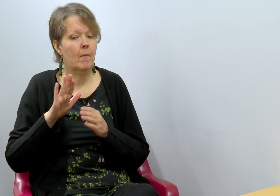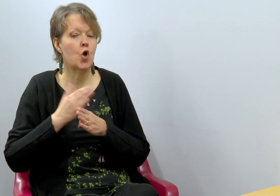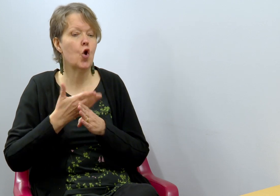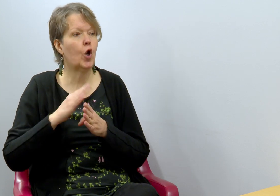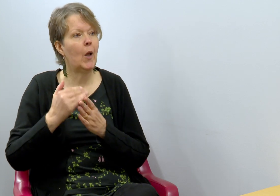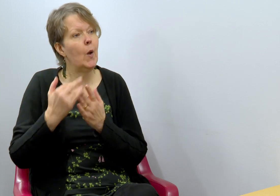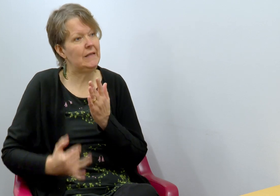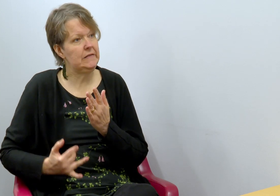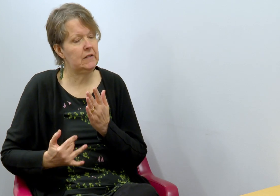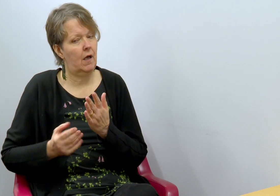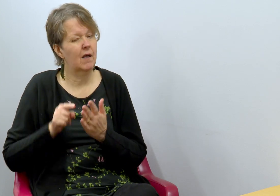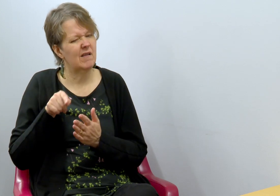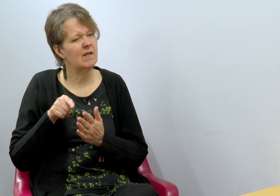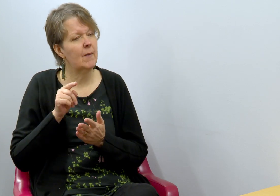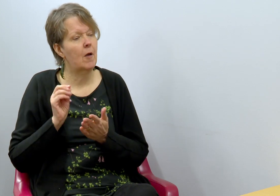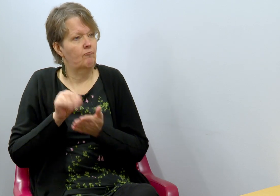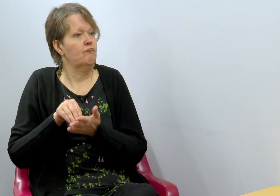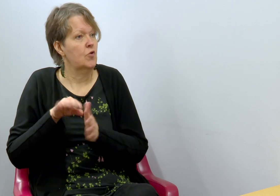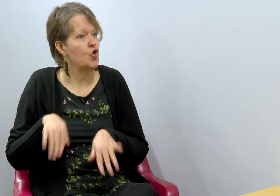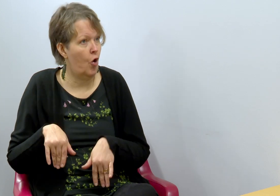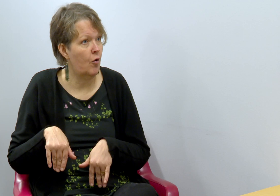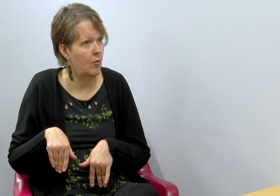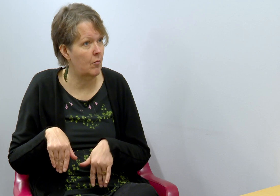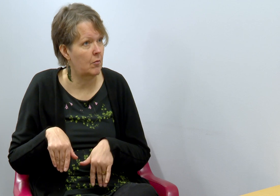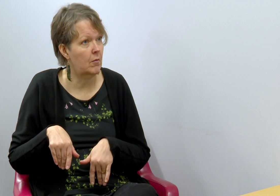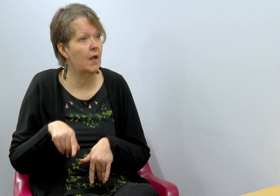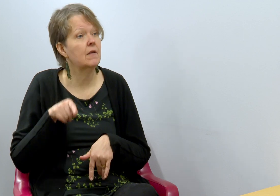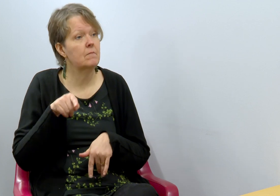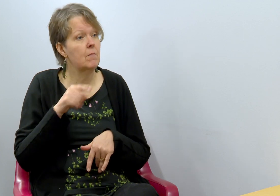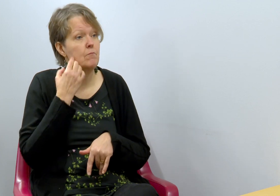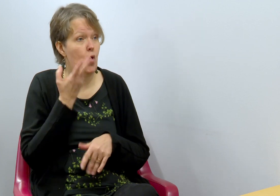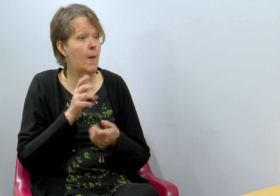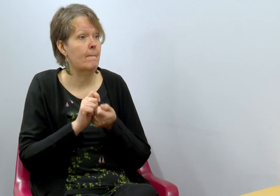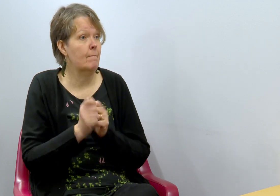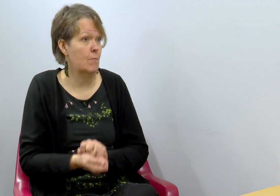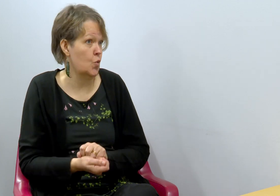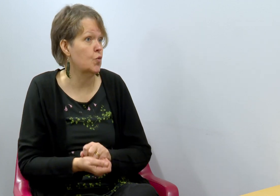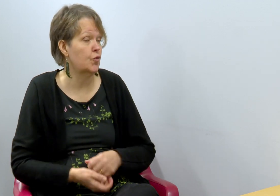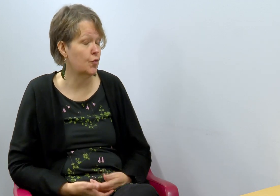tekemiä korjausehdotuksia, jotka tullaan lisäämään lakiin myöhemmin.